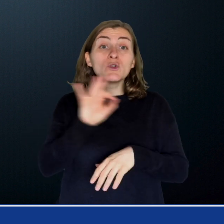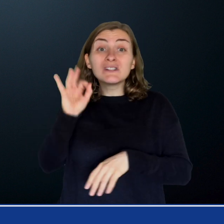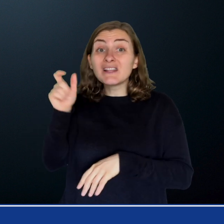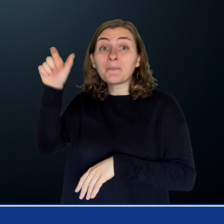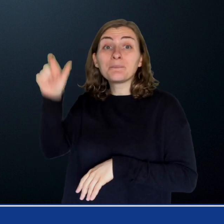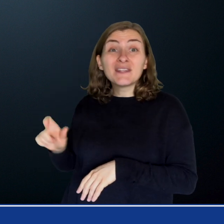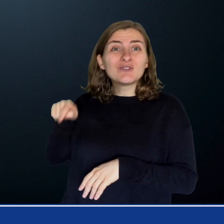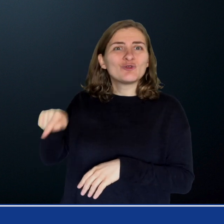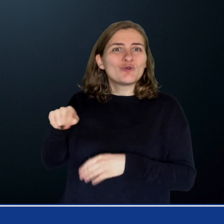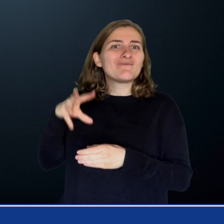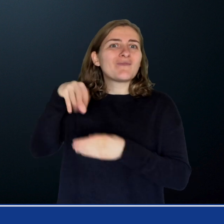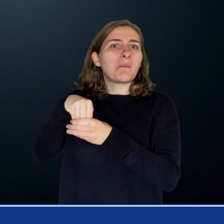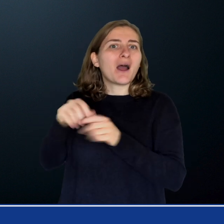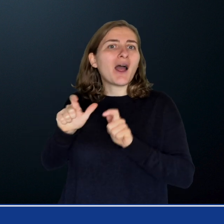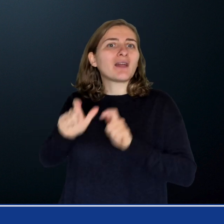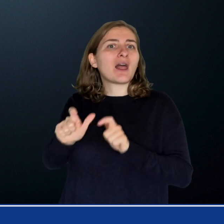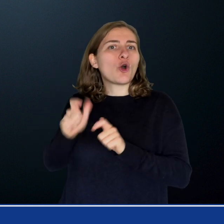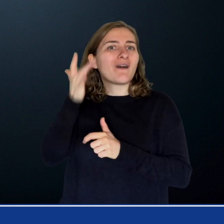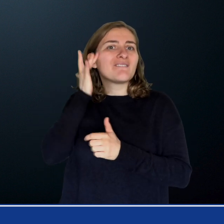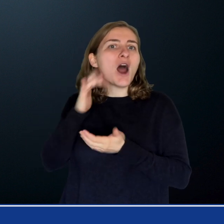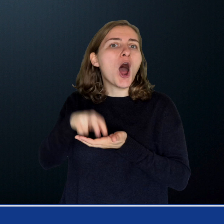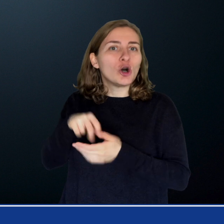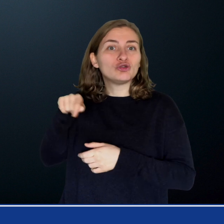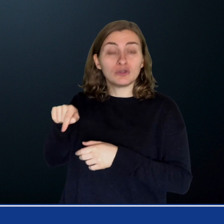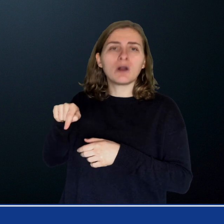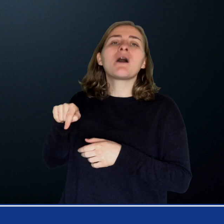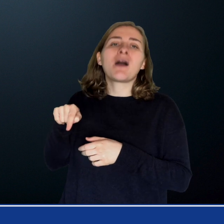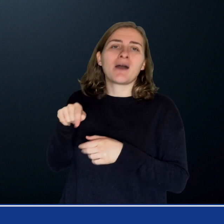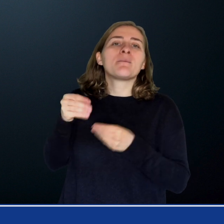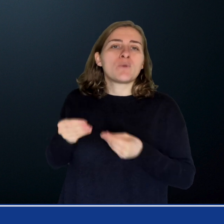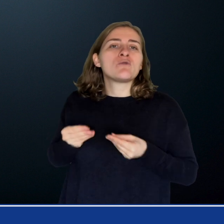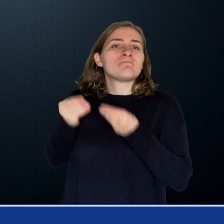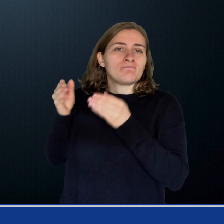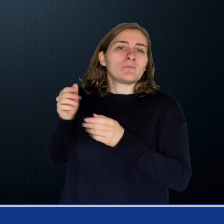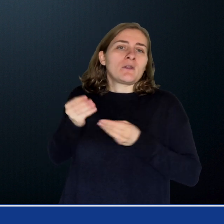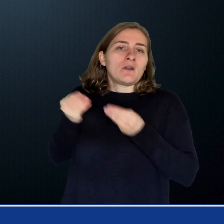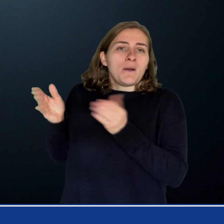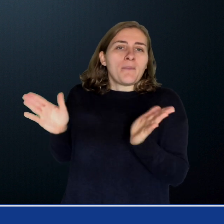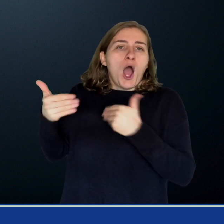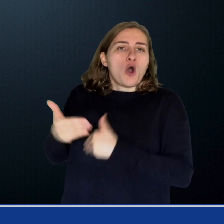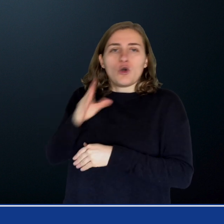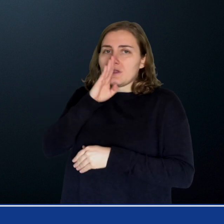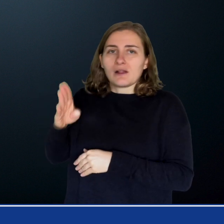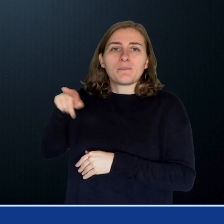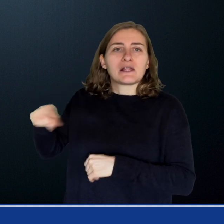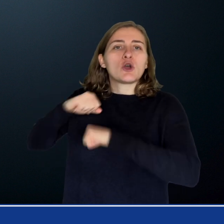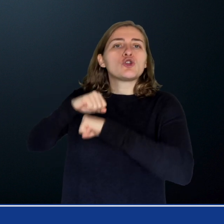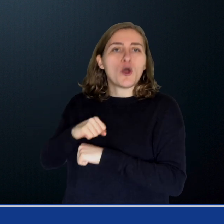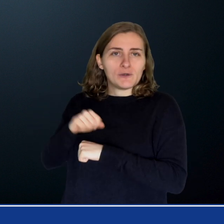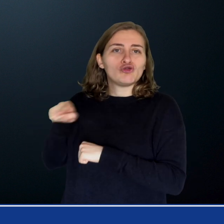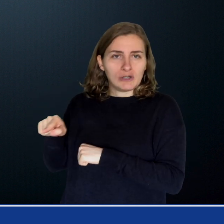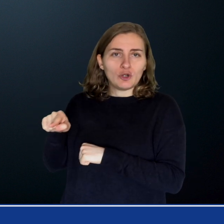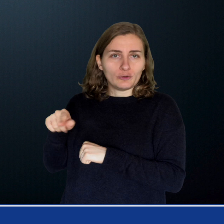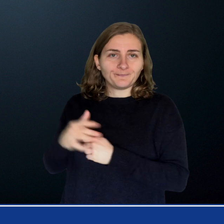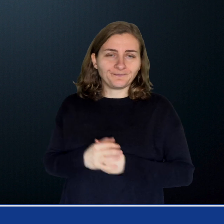ovvero ricevere presso il proprio domicilio nel caso di soggetti appartenenti a categorie fragili.